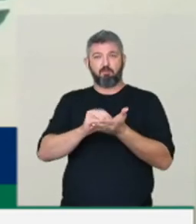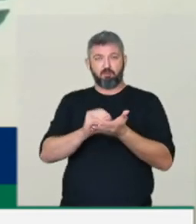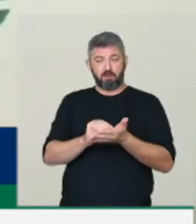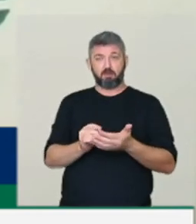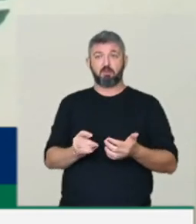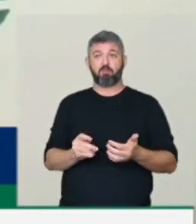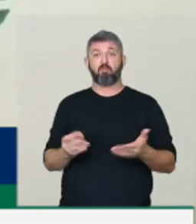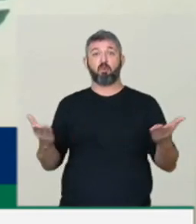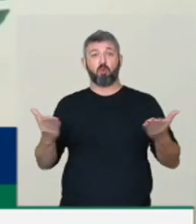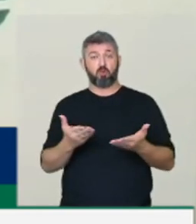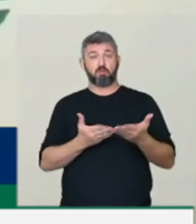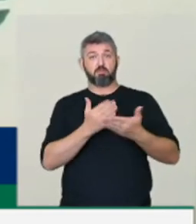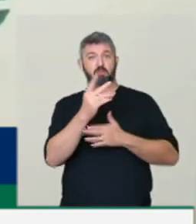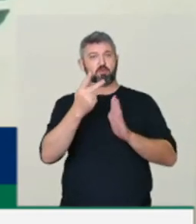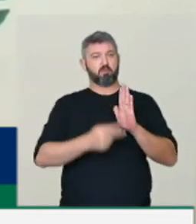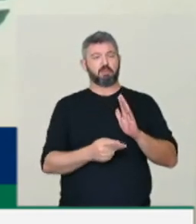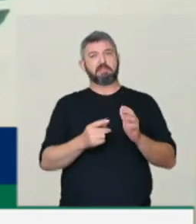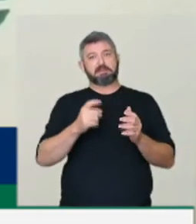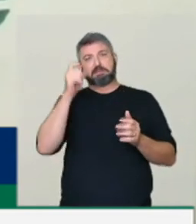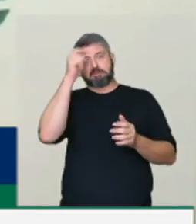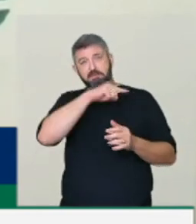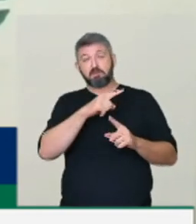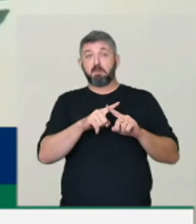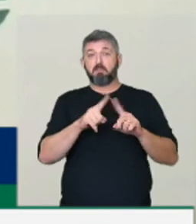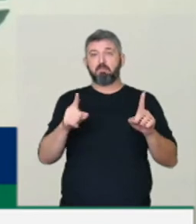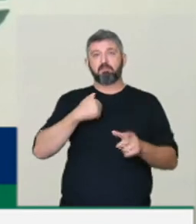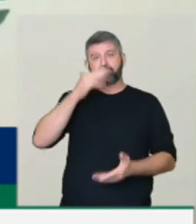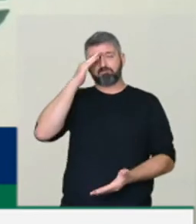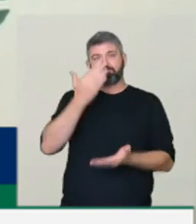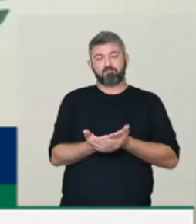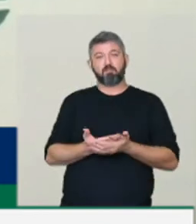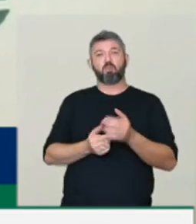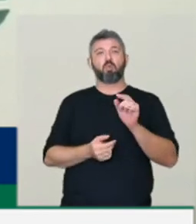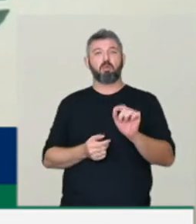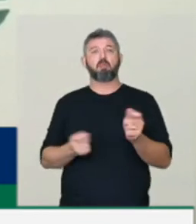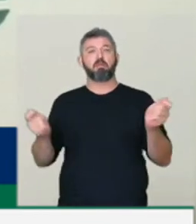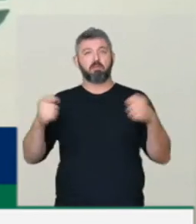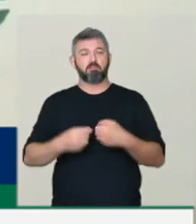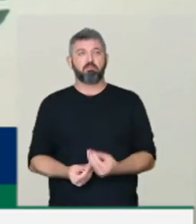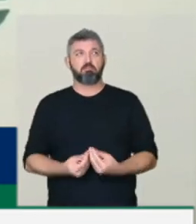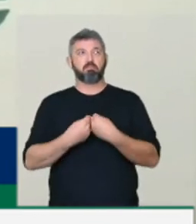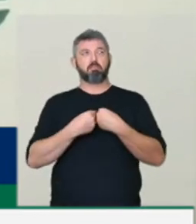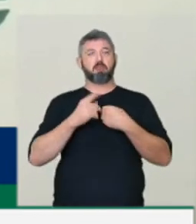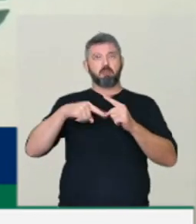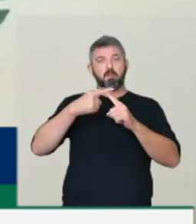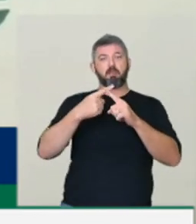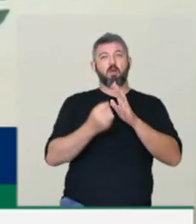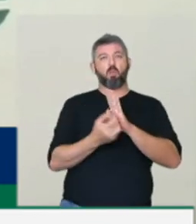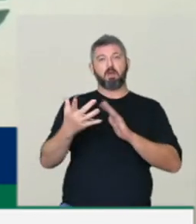MAS EU ACREDITO QUE VAI DAR FORNECIMENTO DE VACINAS, HOJE APROVAMOS UM PROJETO POLÊMICO CONDIÇÕES DE AMPLIAR O NÚMERO DE PESSOAS SENDO